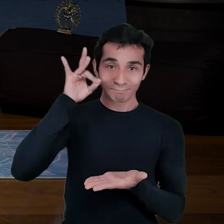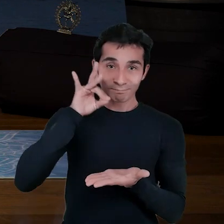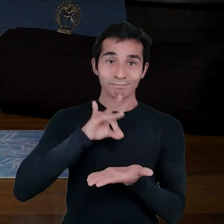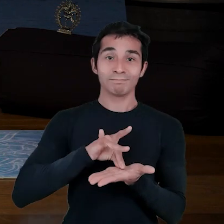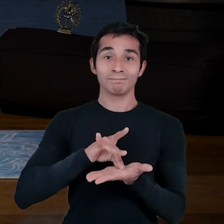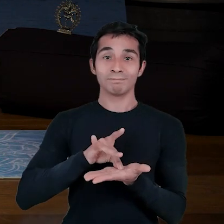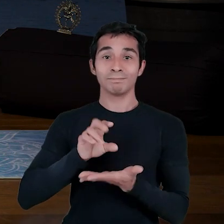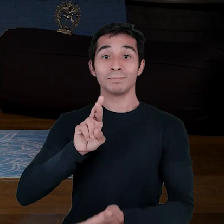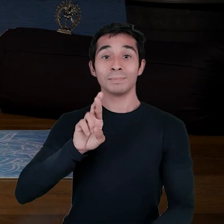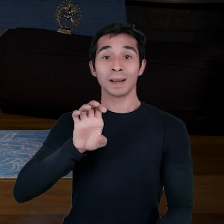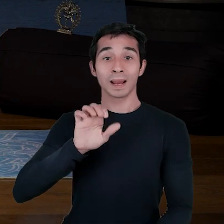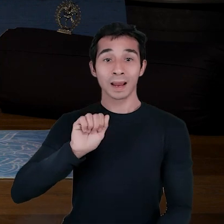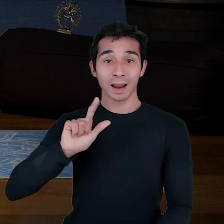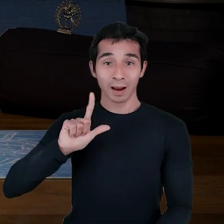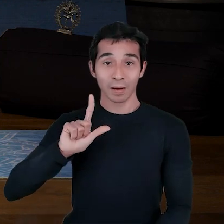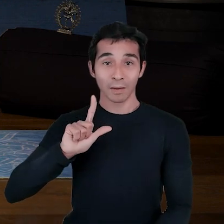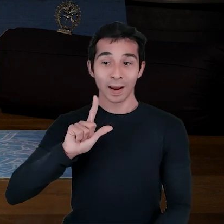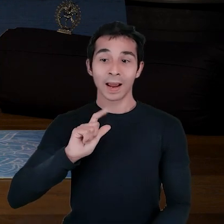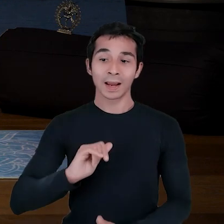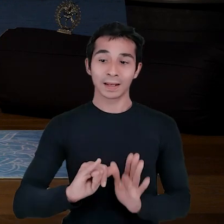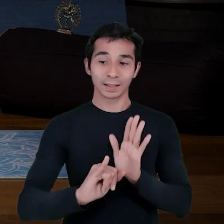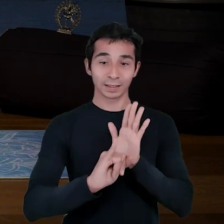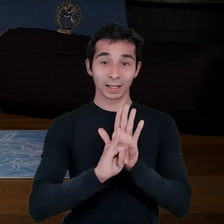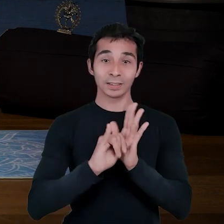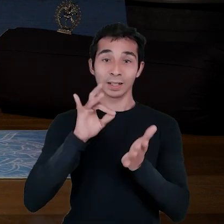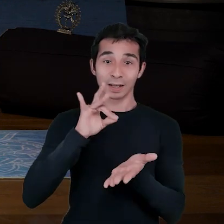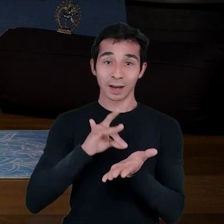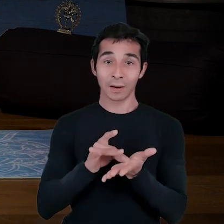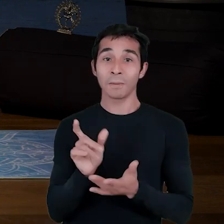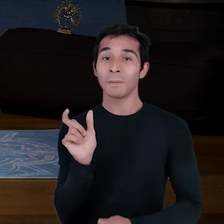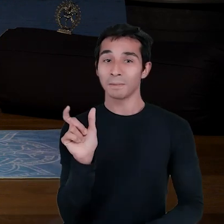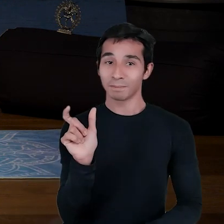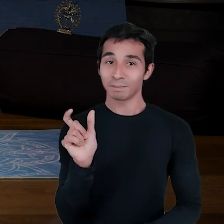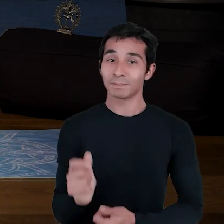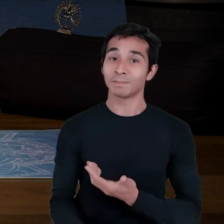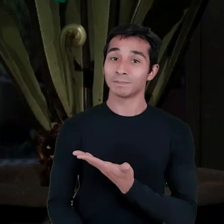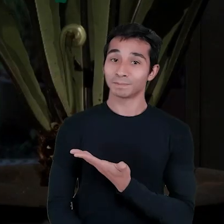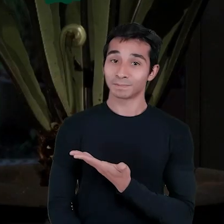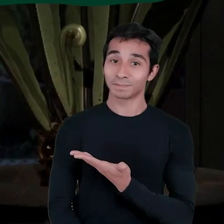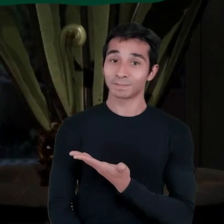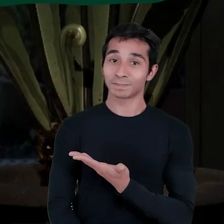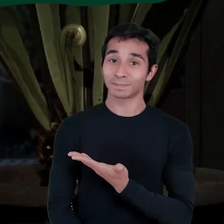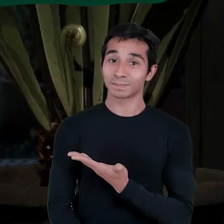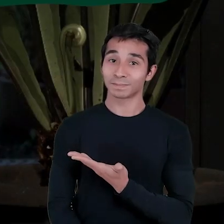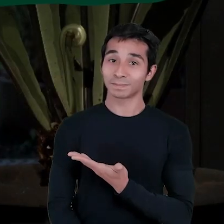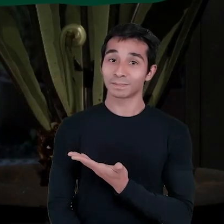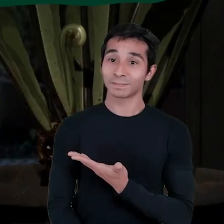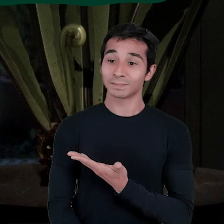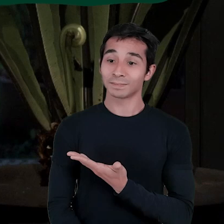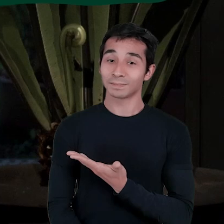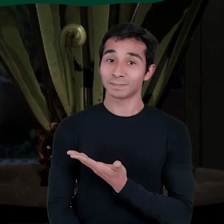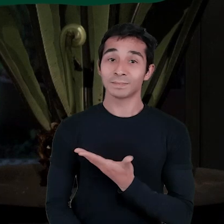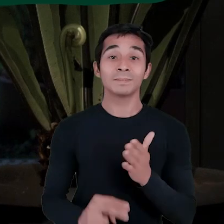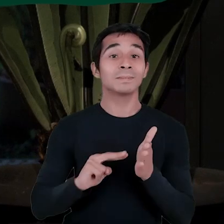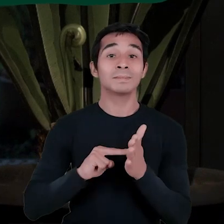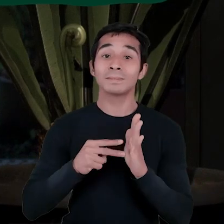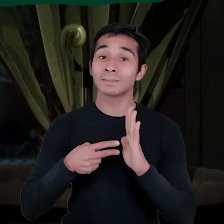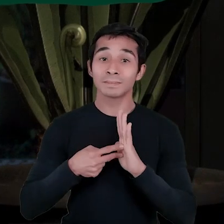ou Yoga real, a sua real identidade. Que é Sat Cit Ananda,